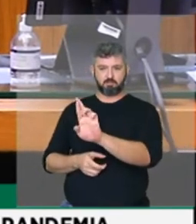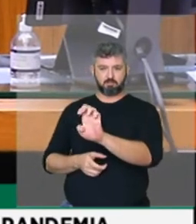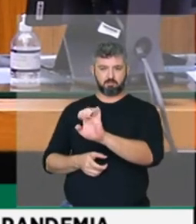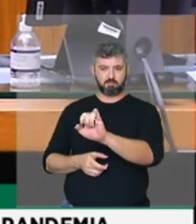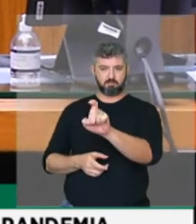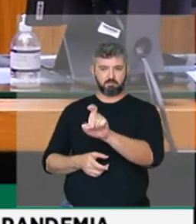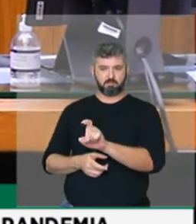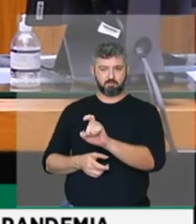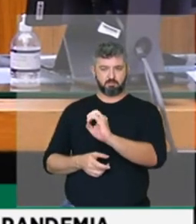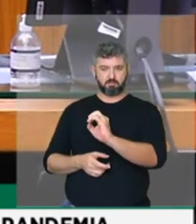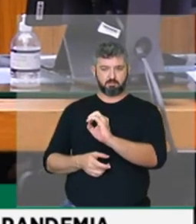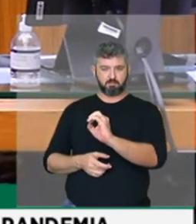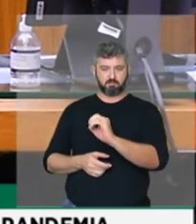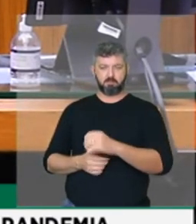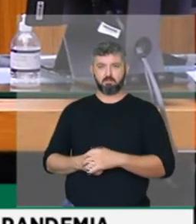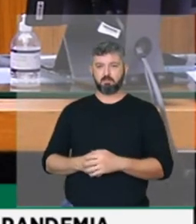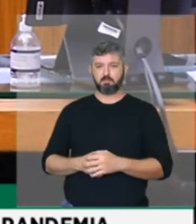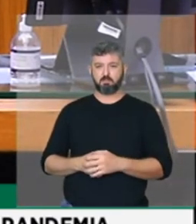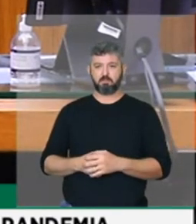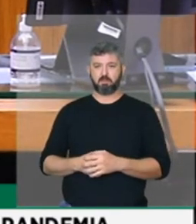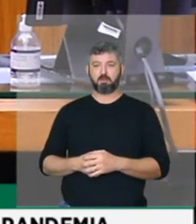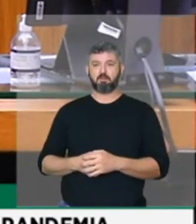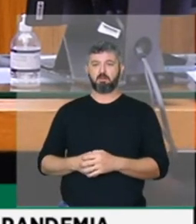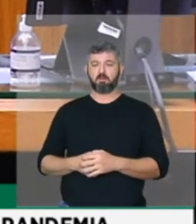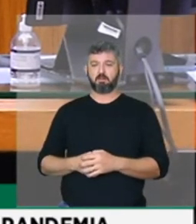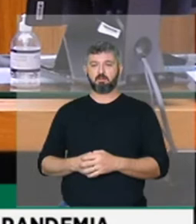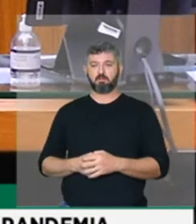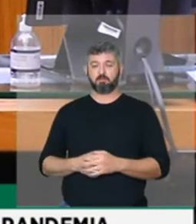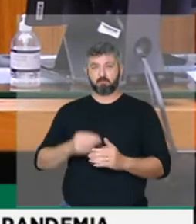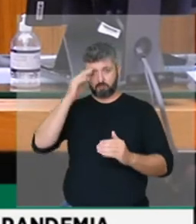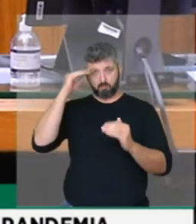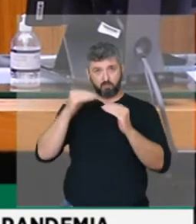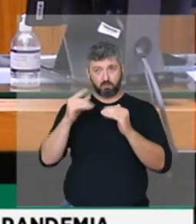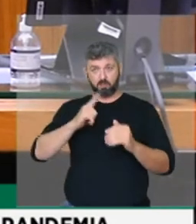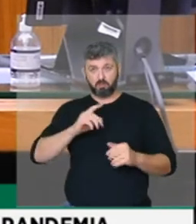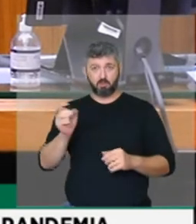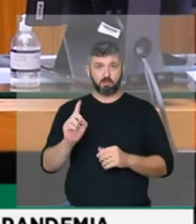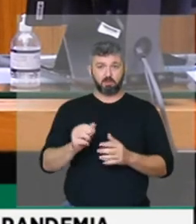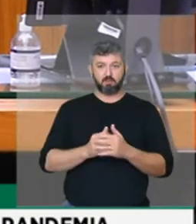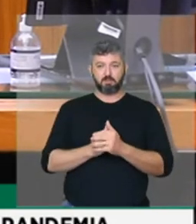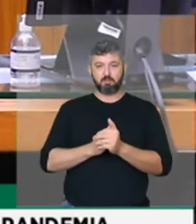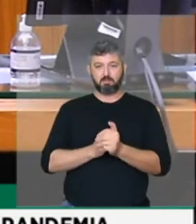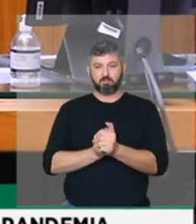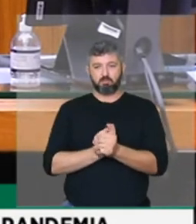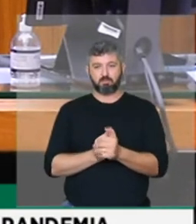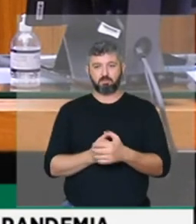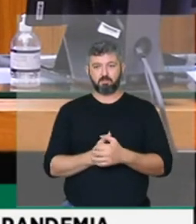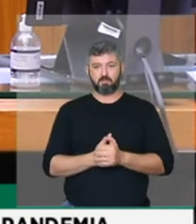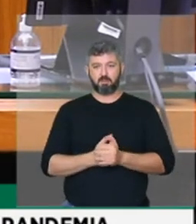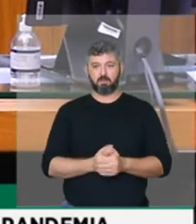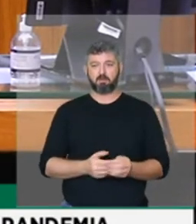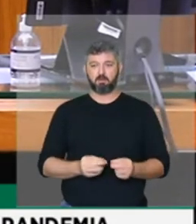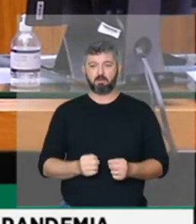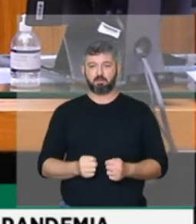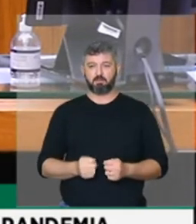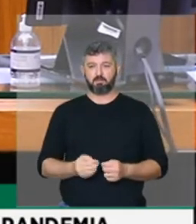NA SEQUÊNCIA CHEGOU-SE A UM CONSENSO AQUI COM RELAÇÃO... [DEPUTADO]: SIM. -- [PRESIDENTE]: DEPUTADO FREIXO DEPOIS A GENTE CHEGA PARA A SOLUÇÃO DO